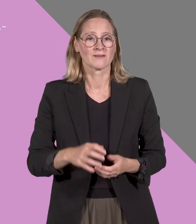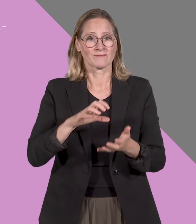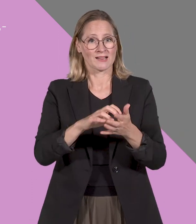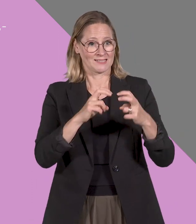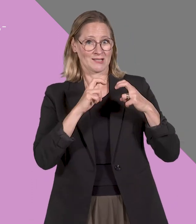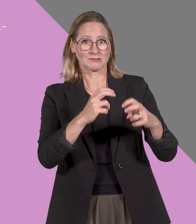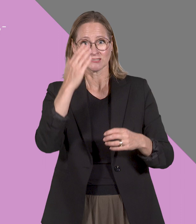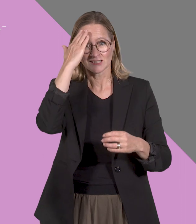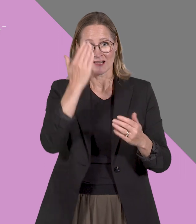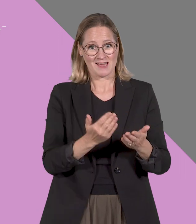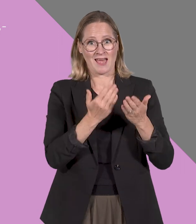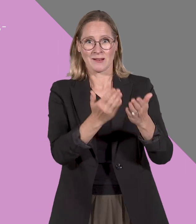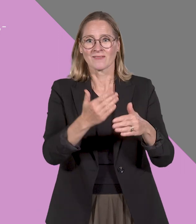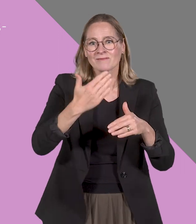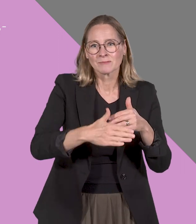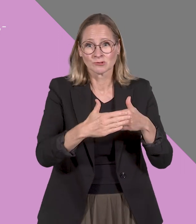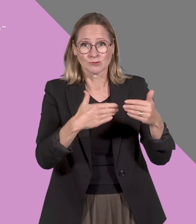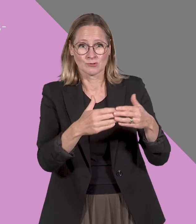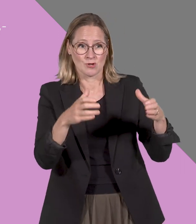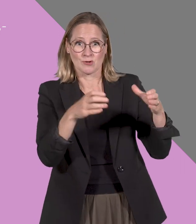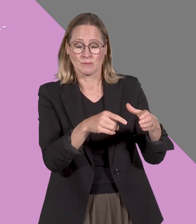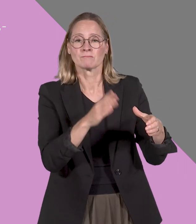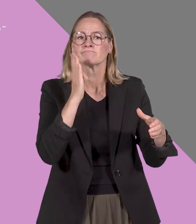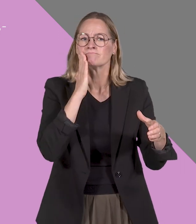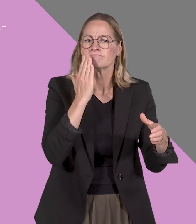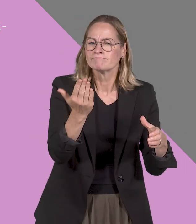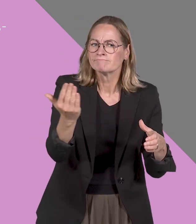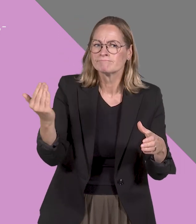Valtioneuvoston tiedonantoa valmisteleva työryhmä pyysi -